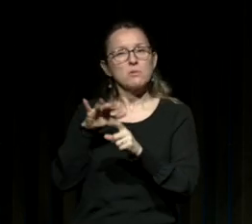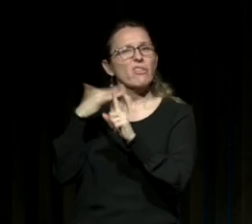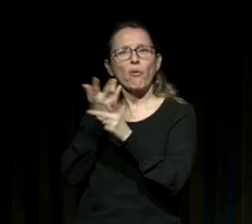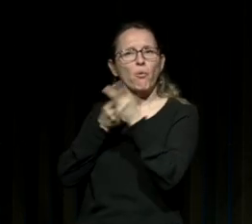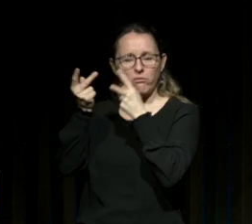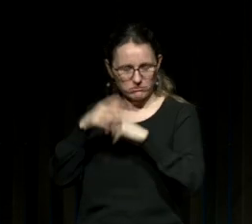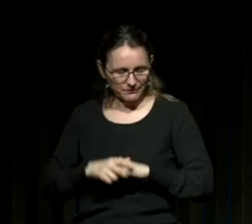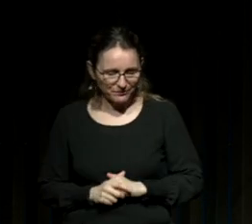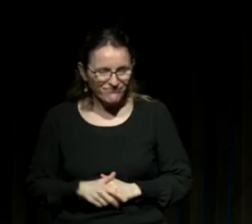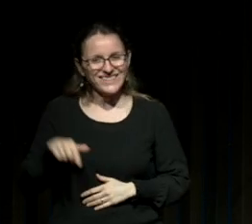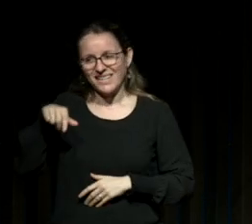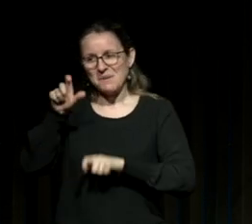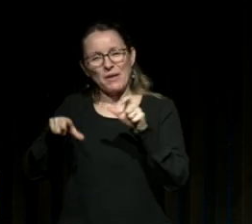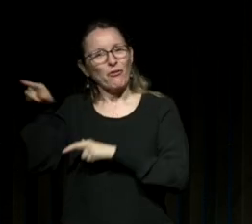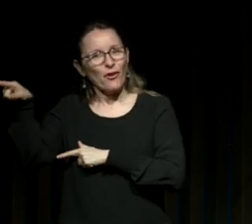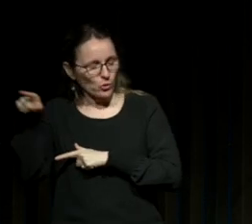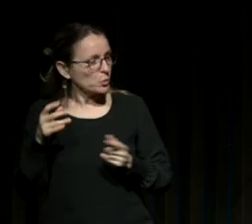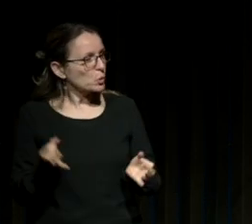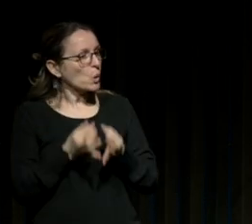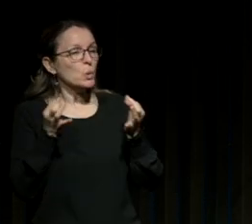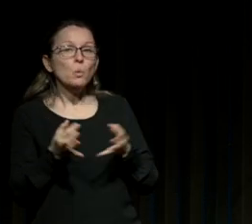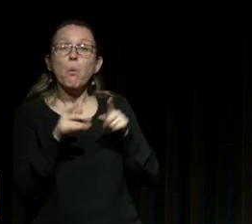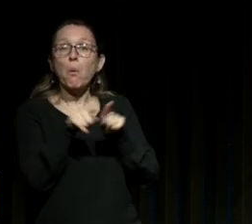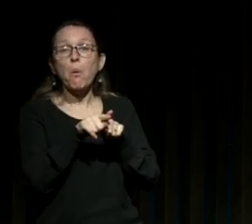investigateurs à leur envoyer temps en temps des notifications pour être sûr qu'il n'avait